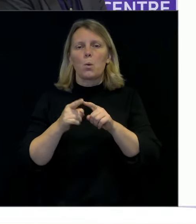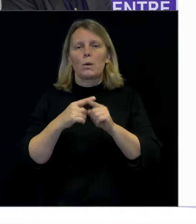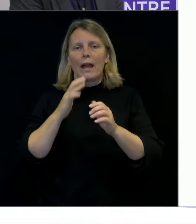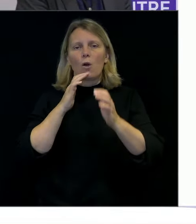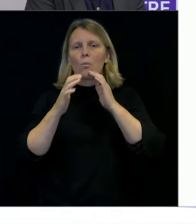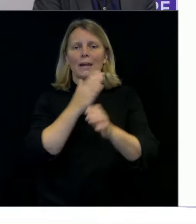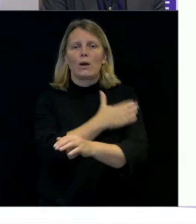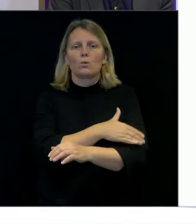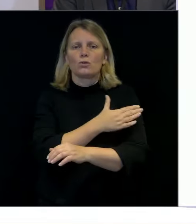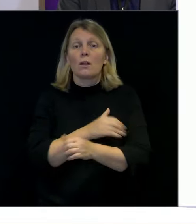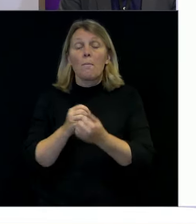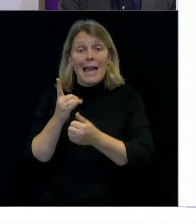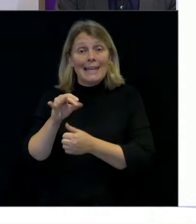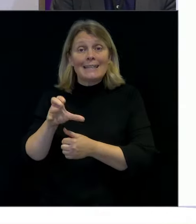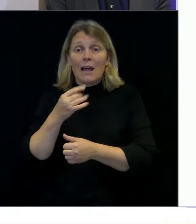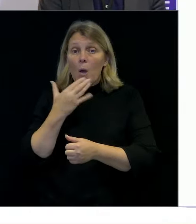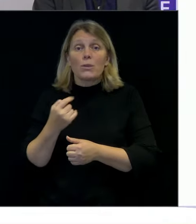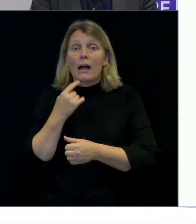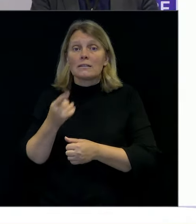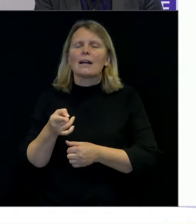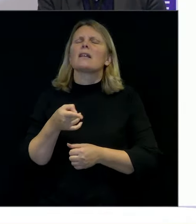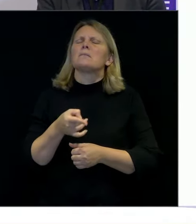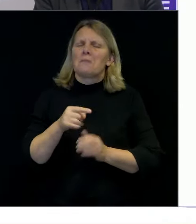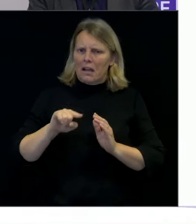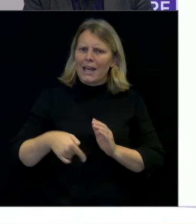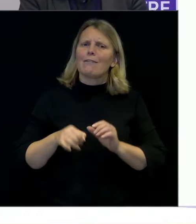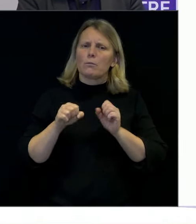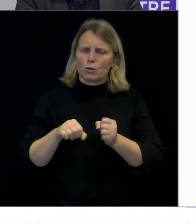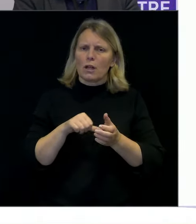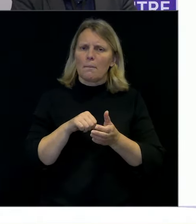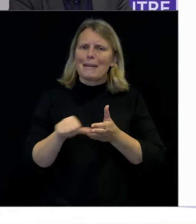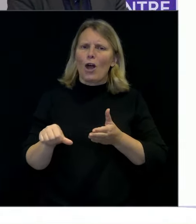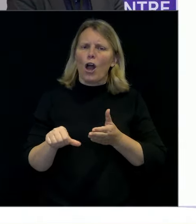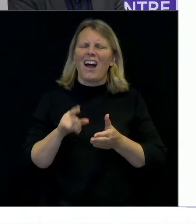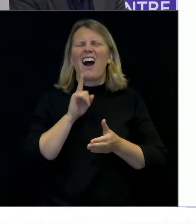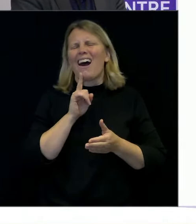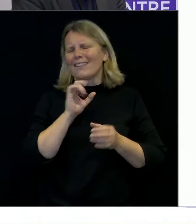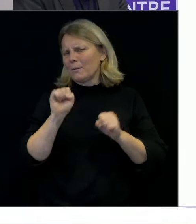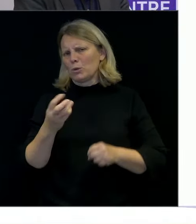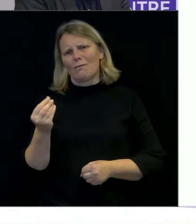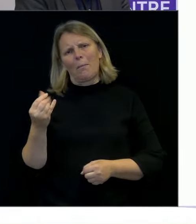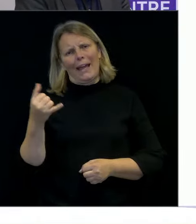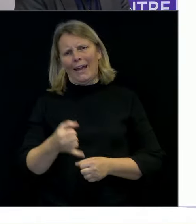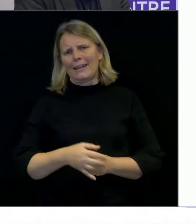Definitionen på kommunikationstjänster. Det hon inte sade är att det ska vara mot ersättning.